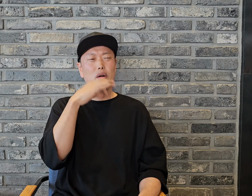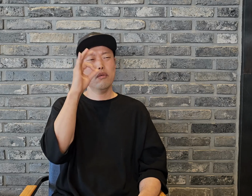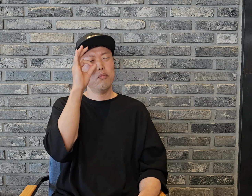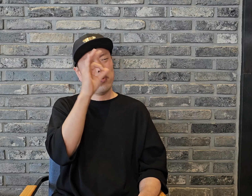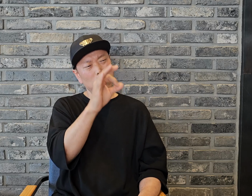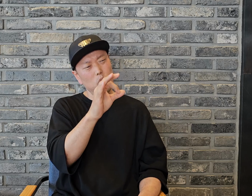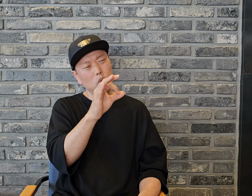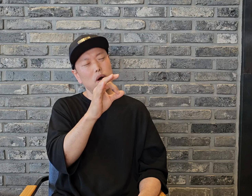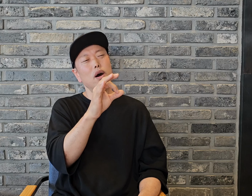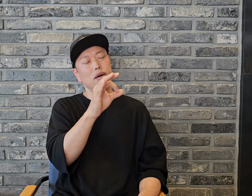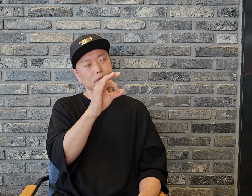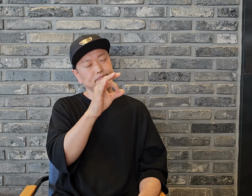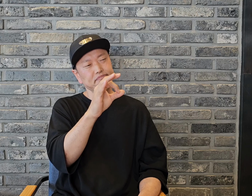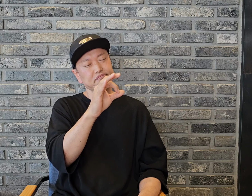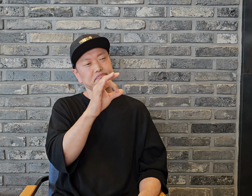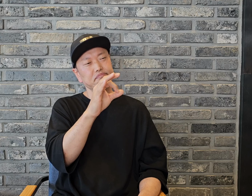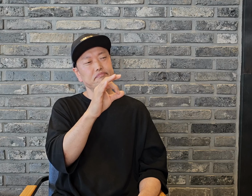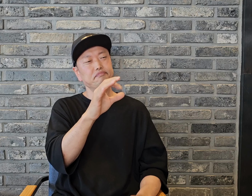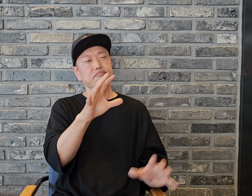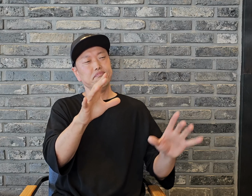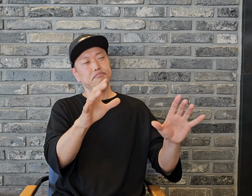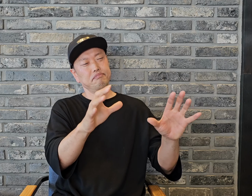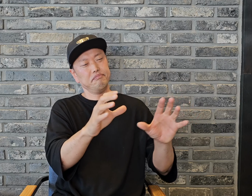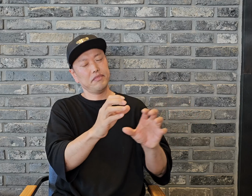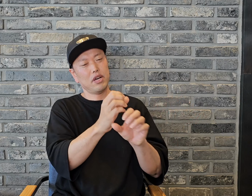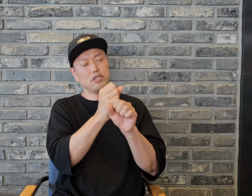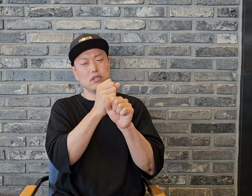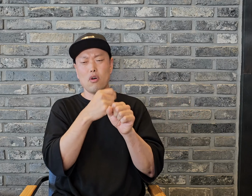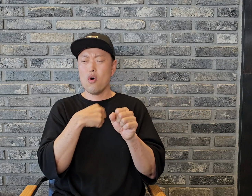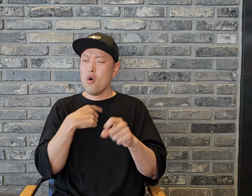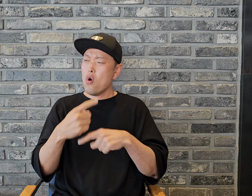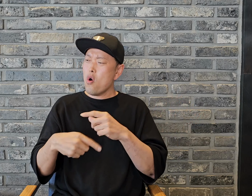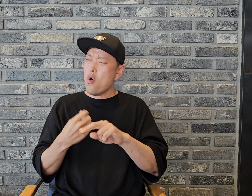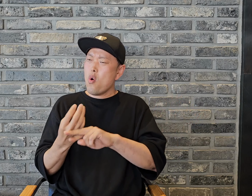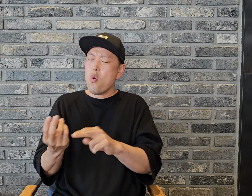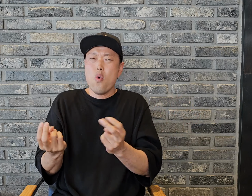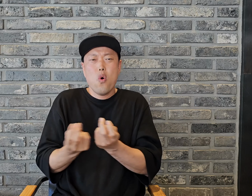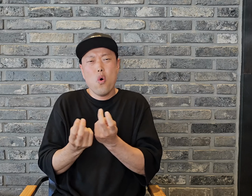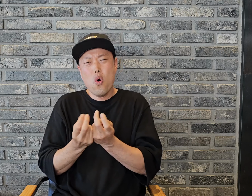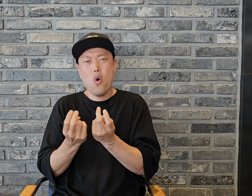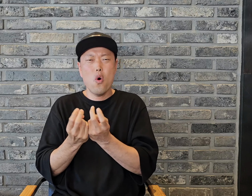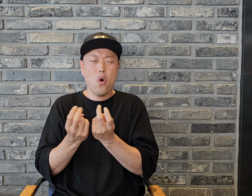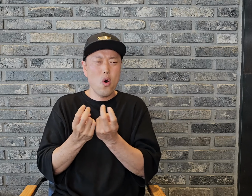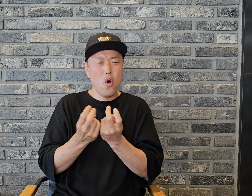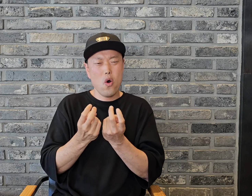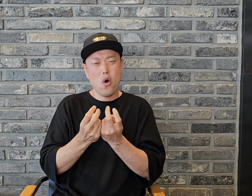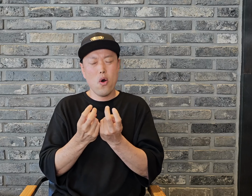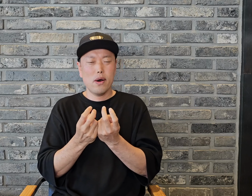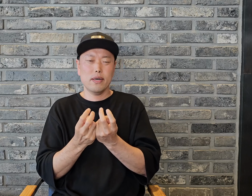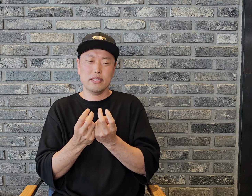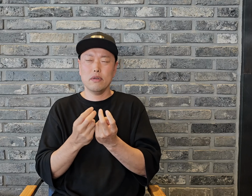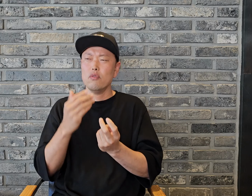聴覚障害者にとって難しい言葉を どう伝えるかを考えています 。